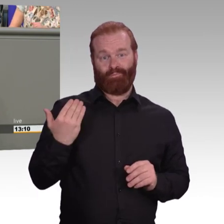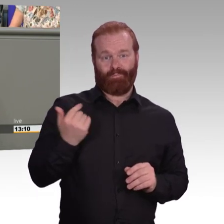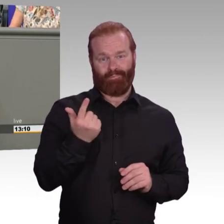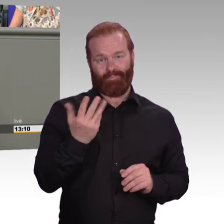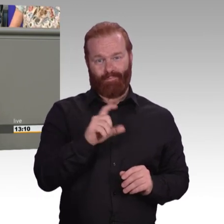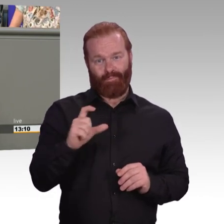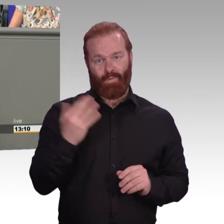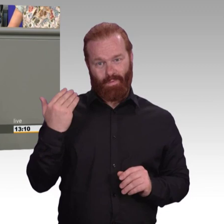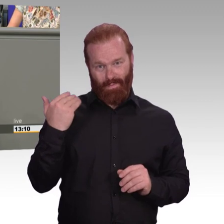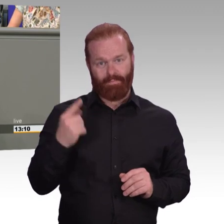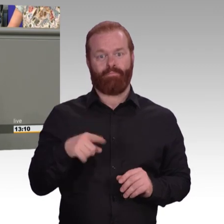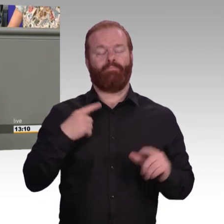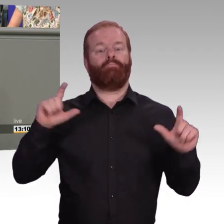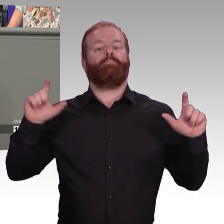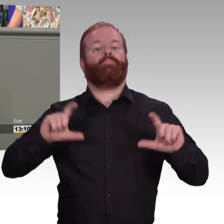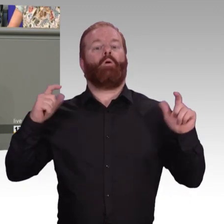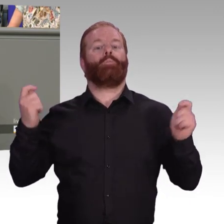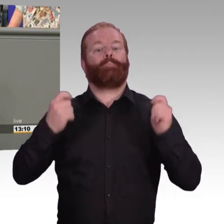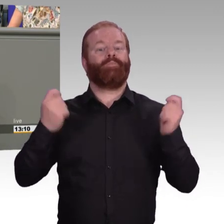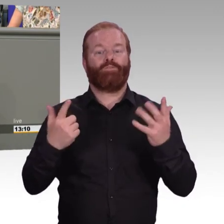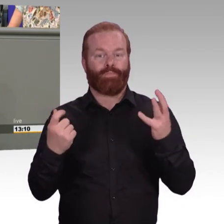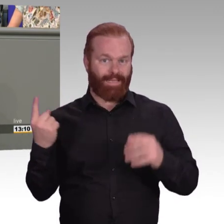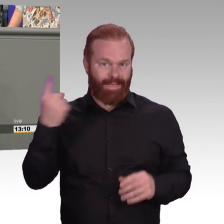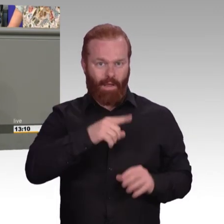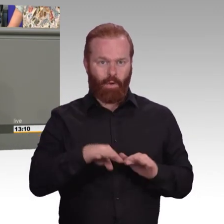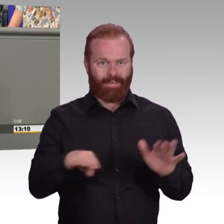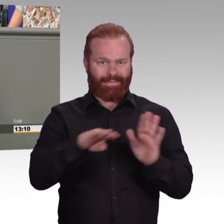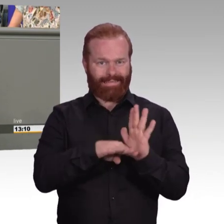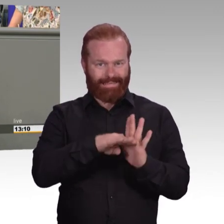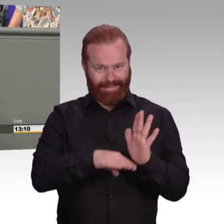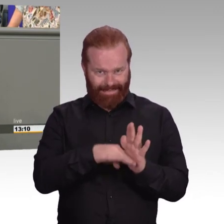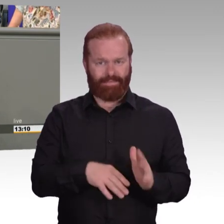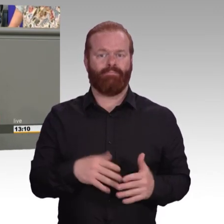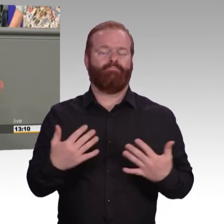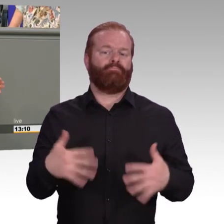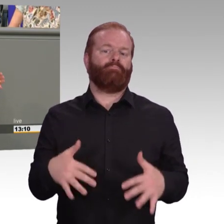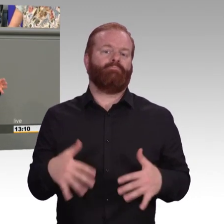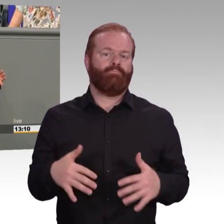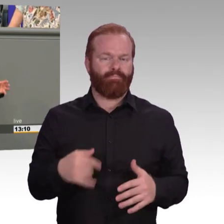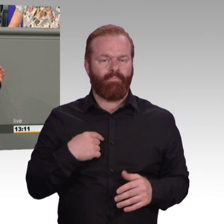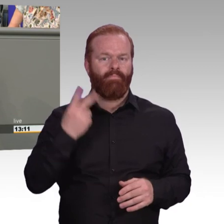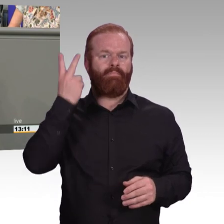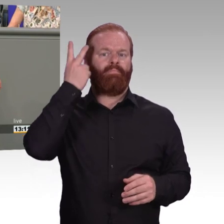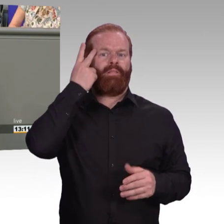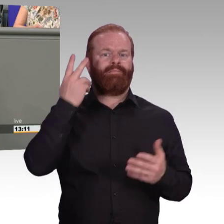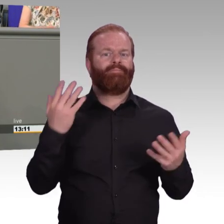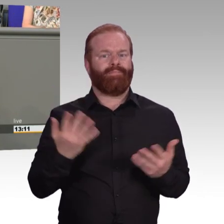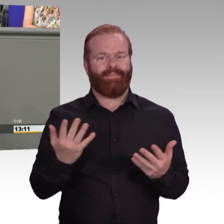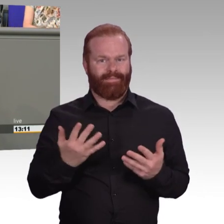dass wir in Frieden, Freiheit und Wohlstand seit 7 Jahrzehnten in unserem Land leben können. Sondern dass es letztlich mit seinen knappen Sätzen